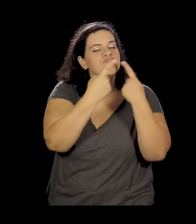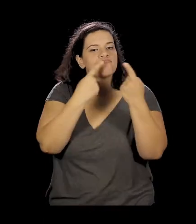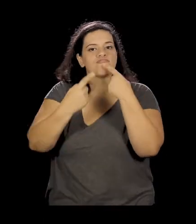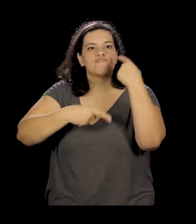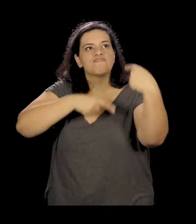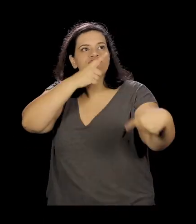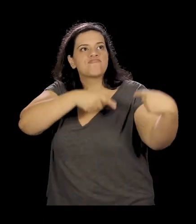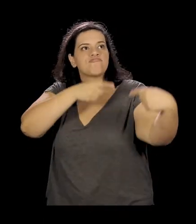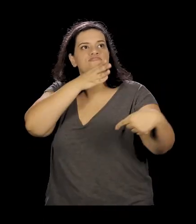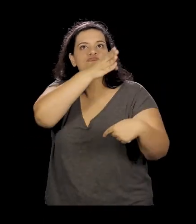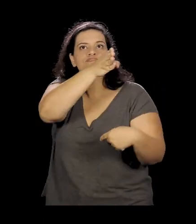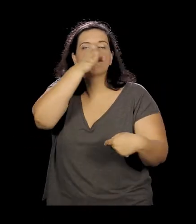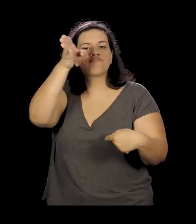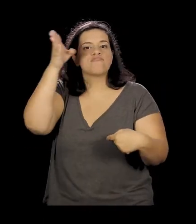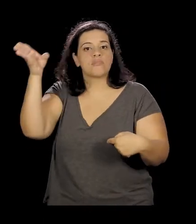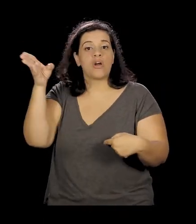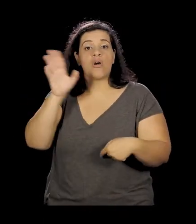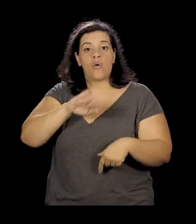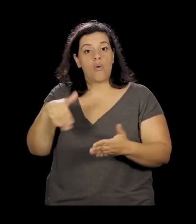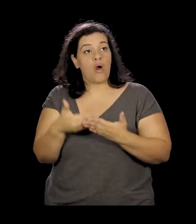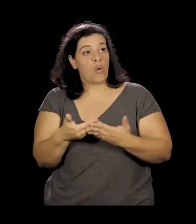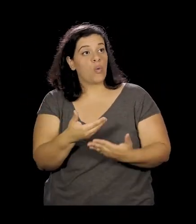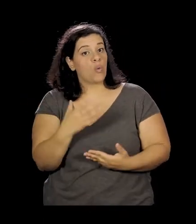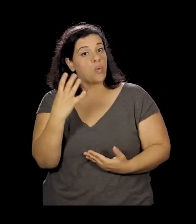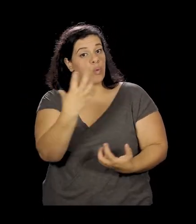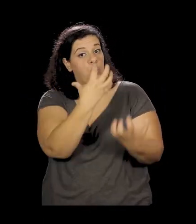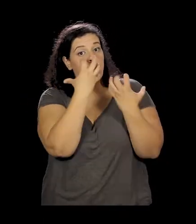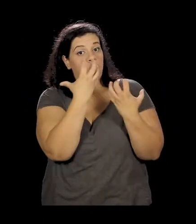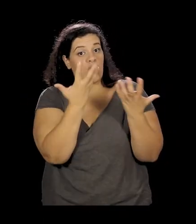isso influenciou muitos alunos.